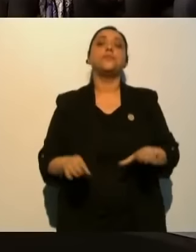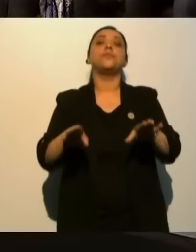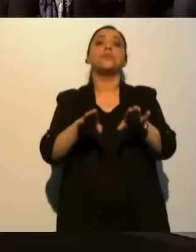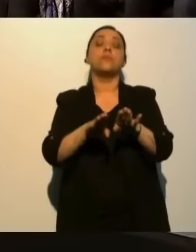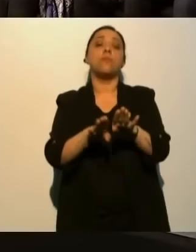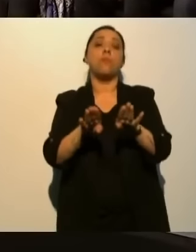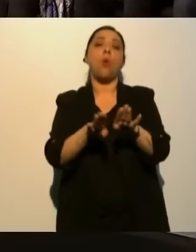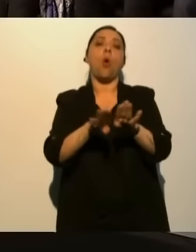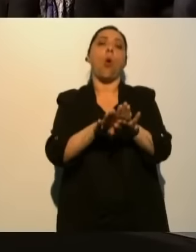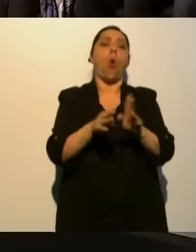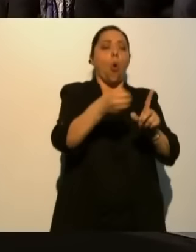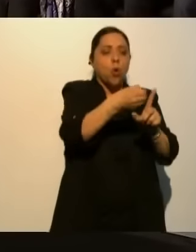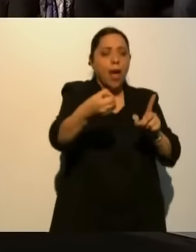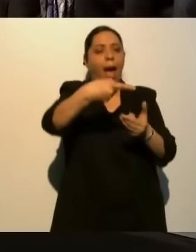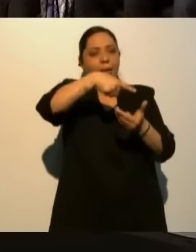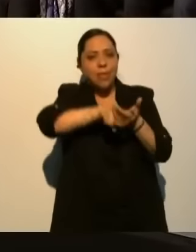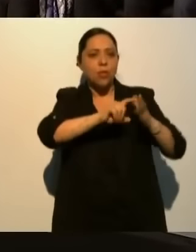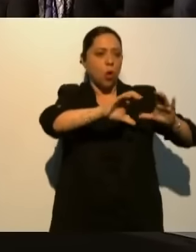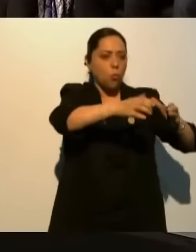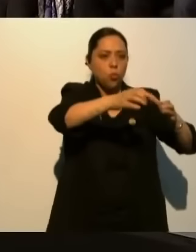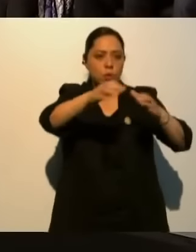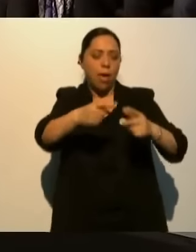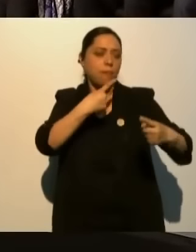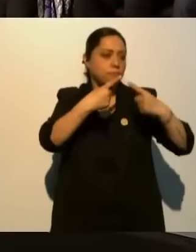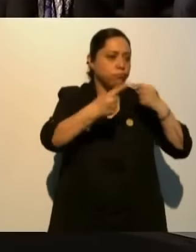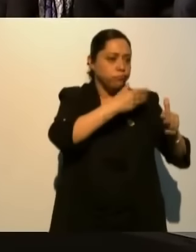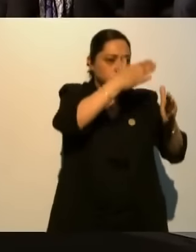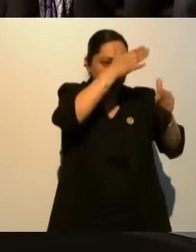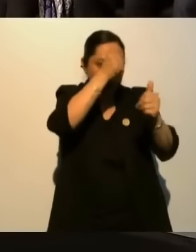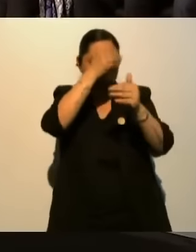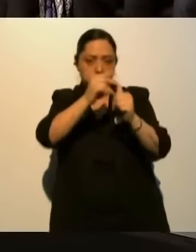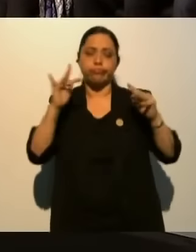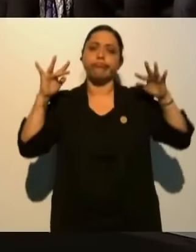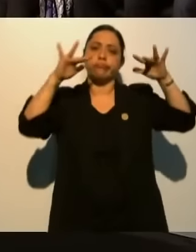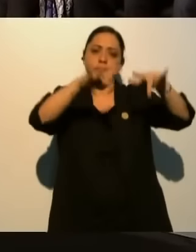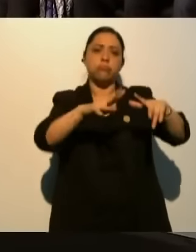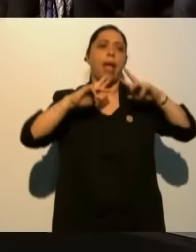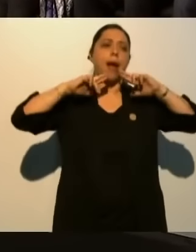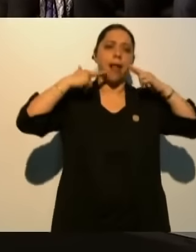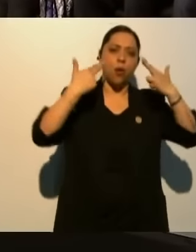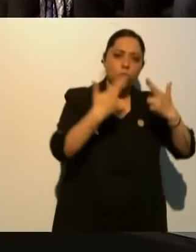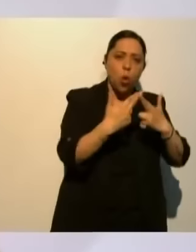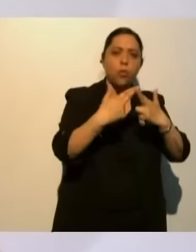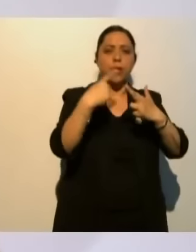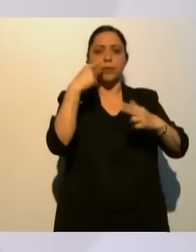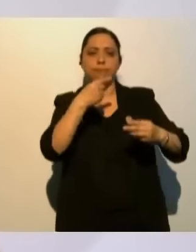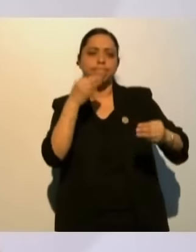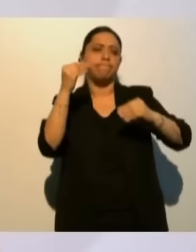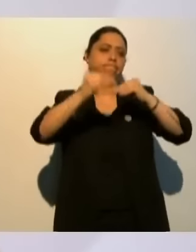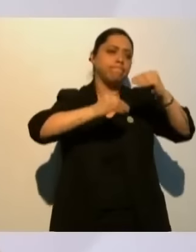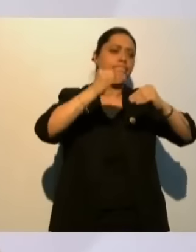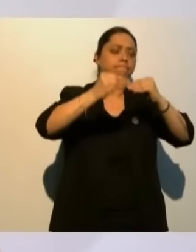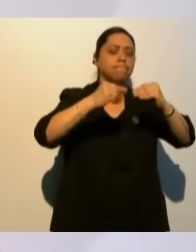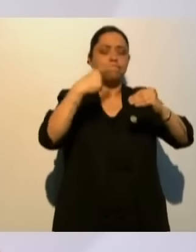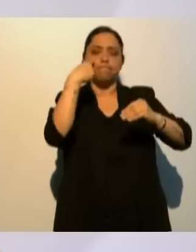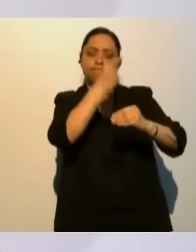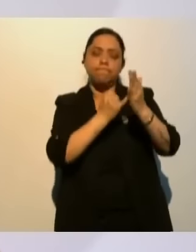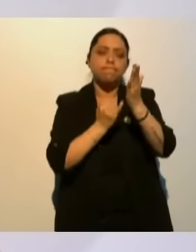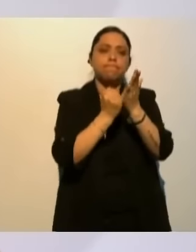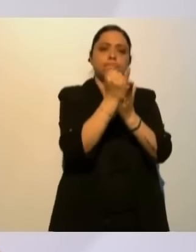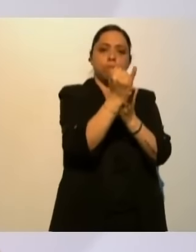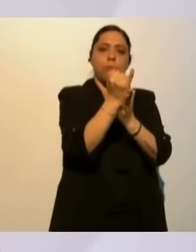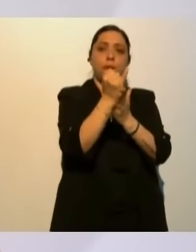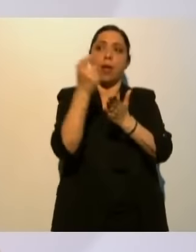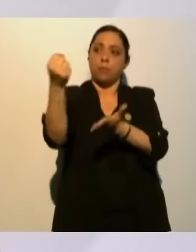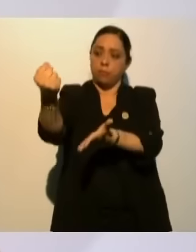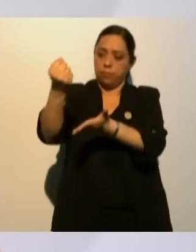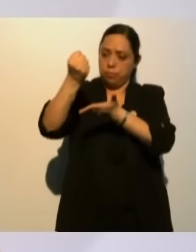propias comunidades a partir de asambleas van a decidir en qué quieren destinar su recurso y se va